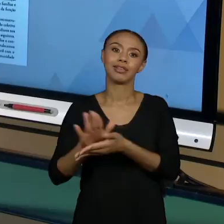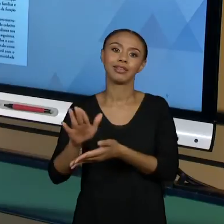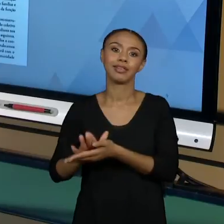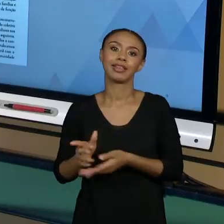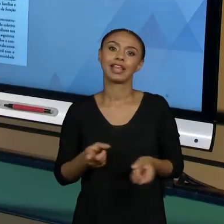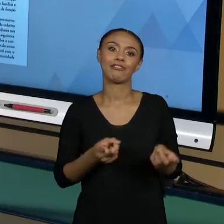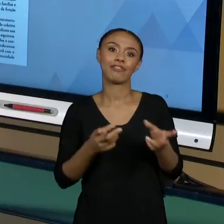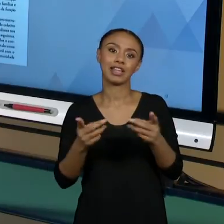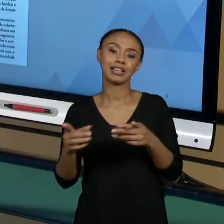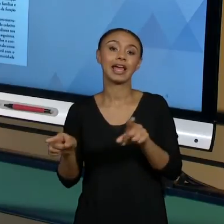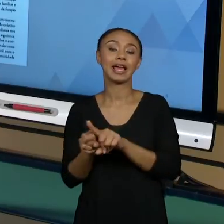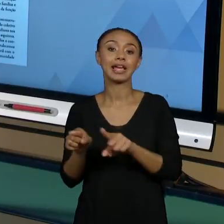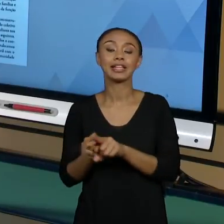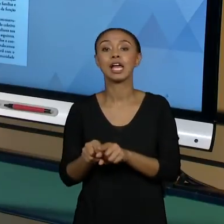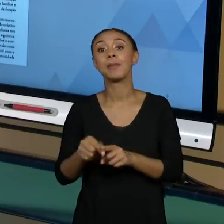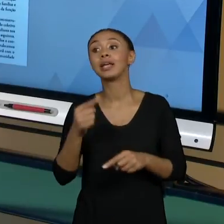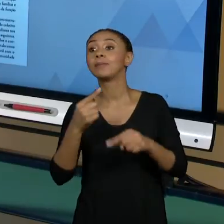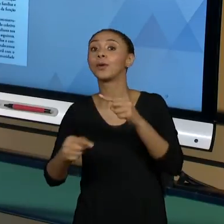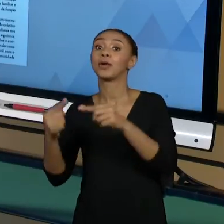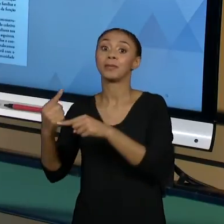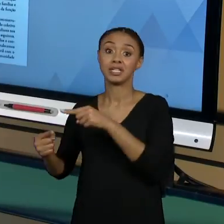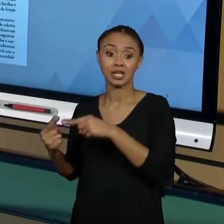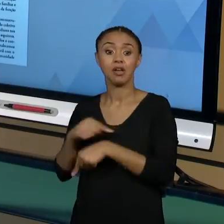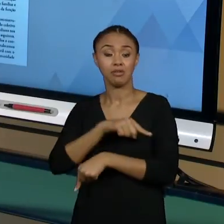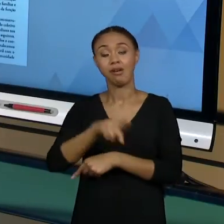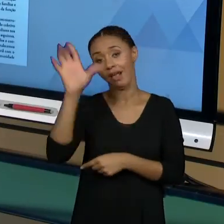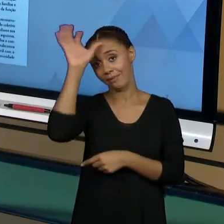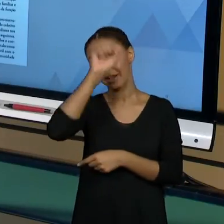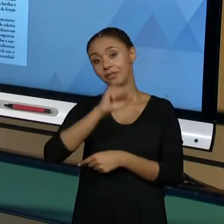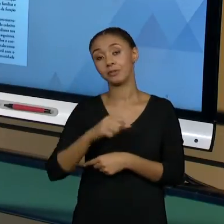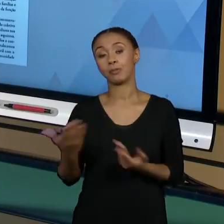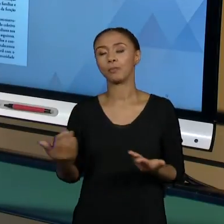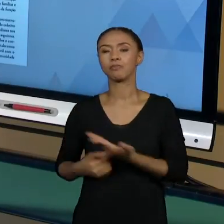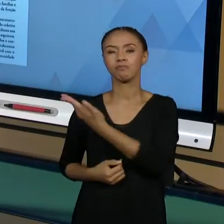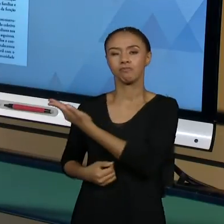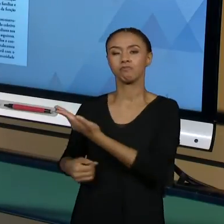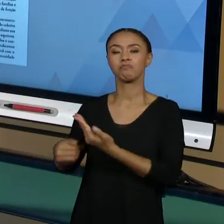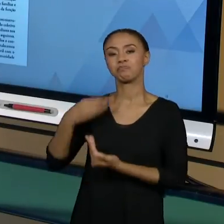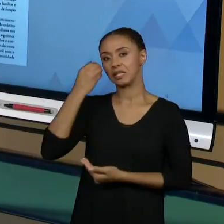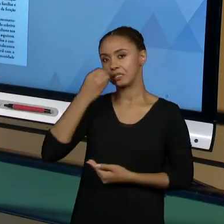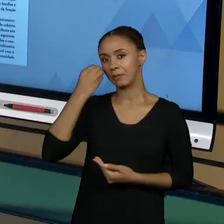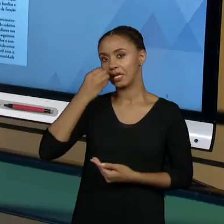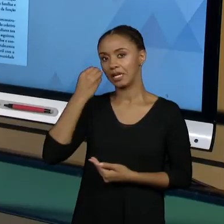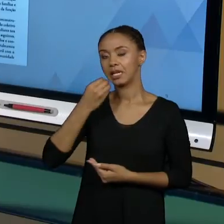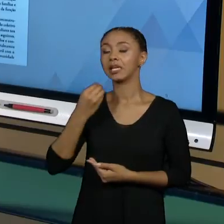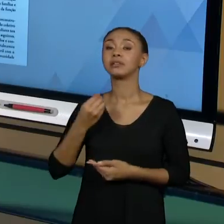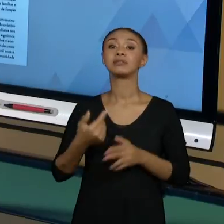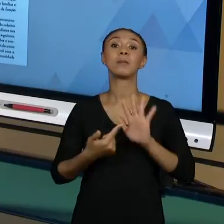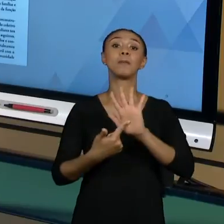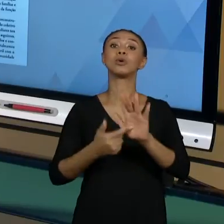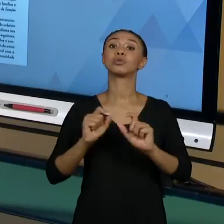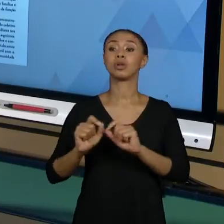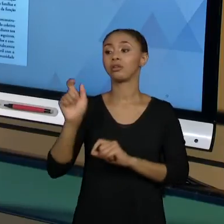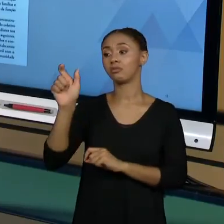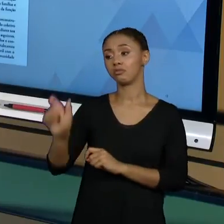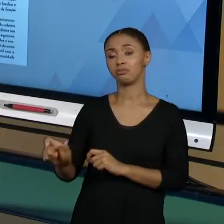ESTE RELATO, ELE ILUSTRA O EXEMPLO DE UM PROFESSOR, UMA PROFESSORA QUE ESTÃO, NESTE CASO